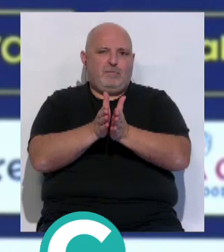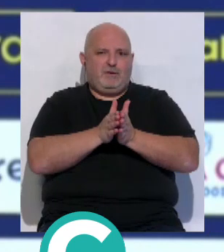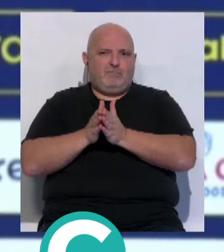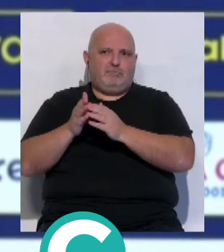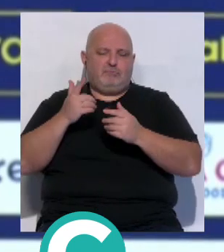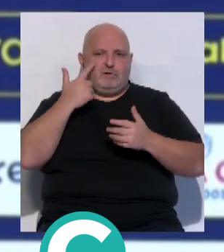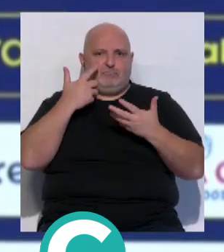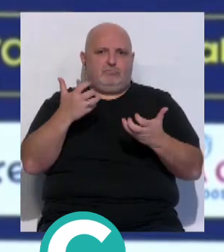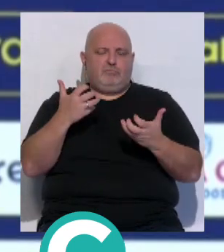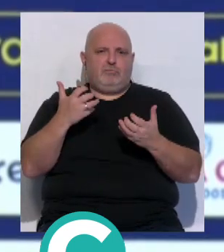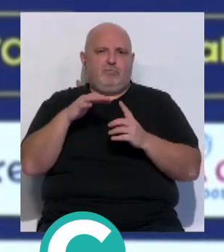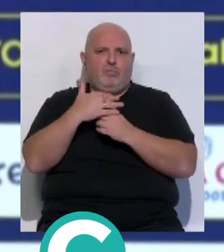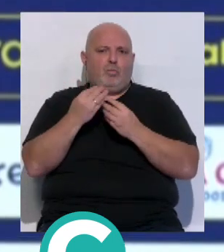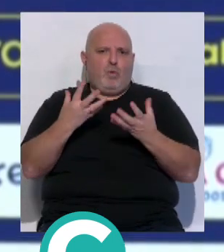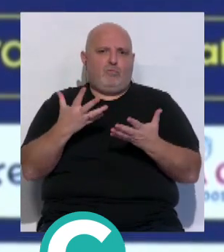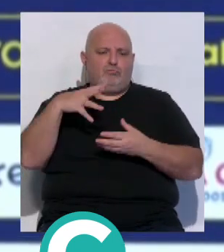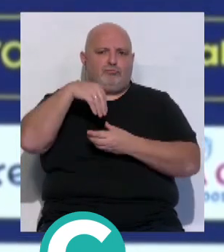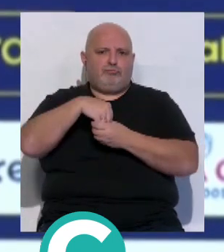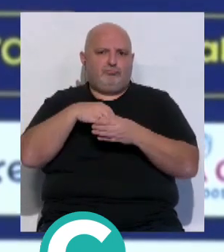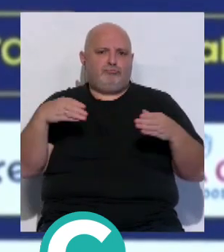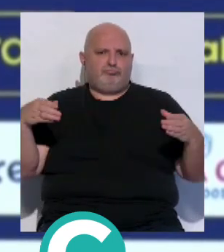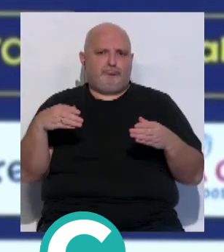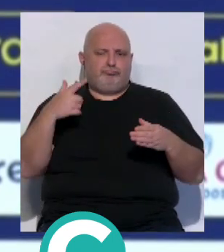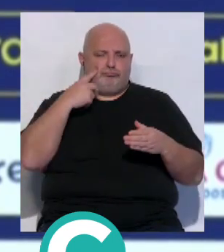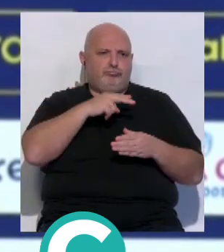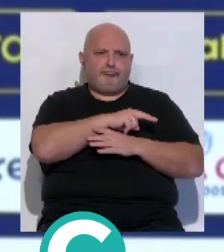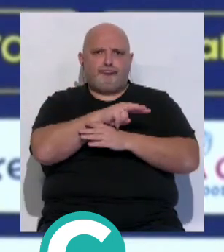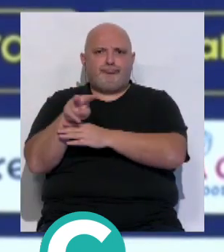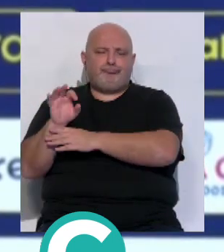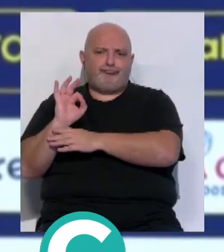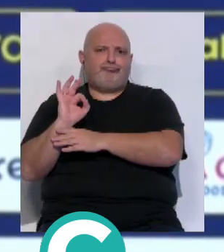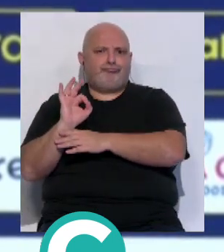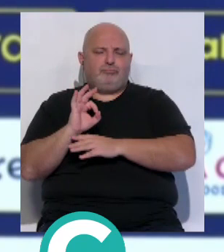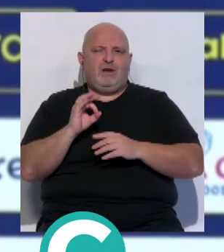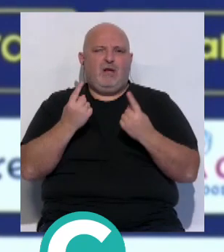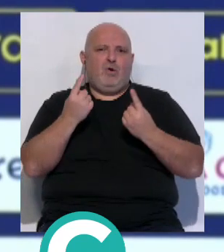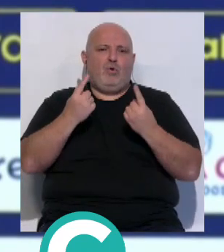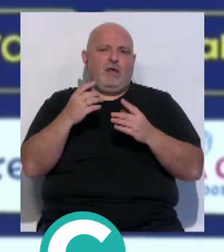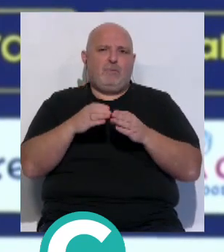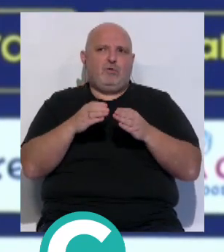noté un clima muy bueno dentro del vestuario como vos decís hay algunos equipos que están